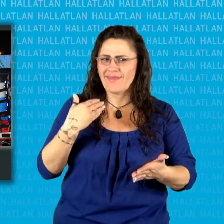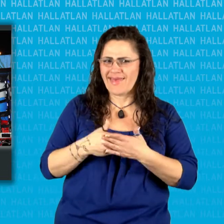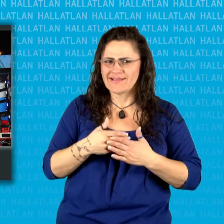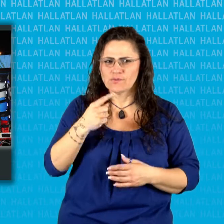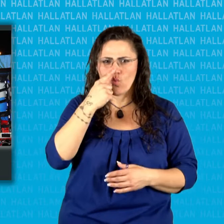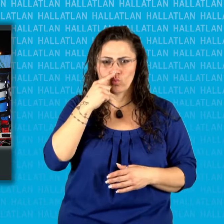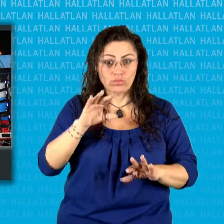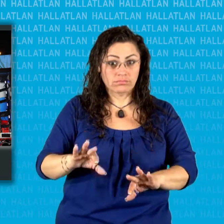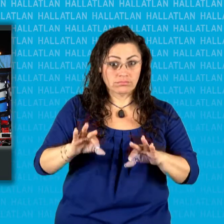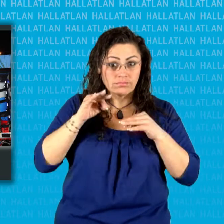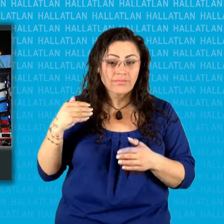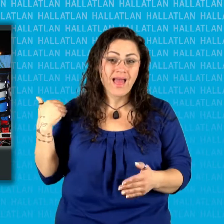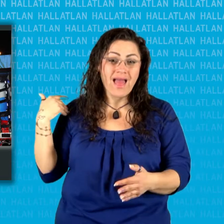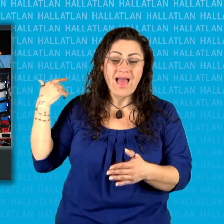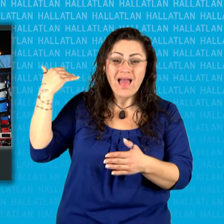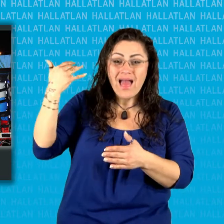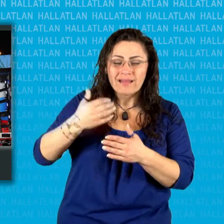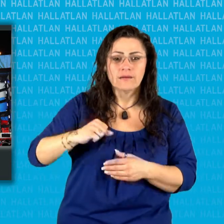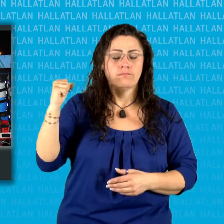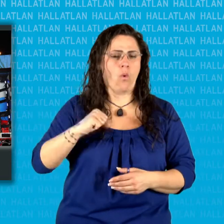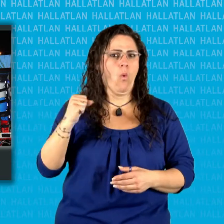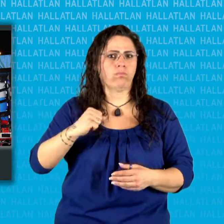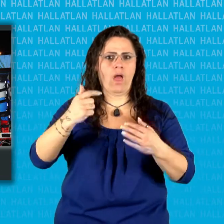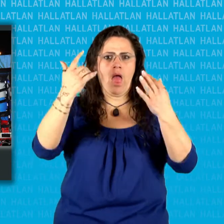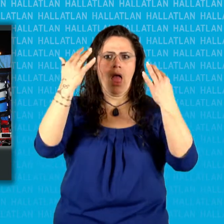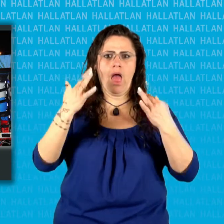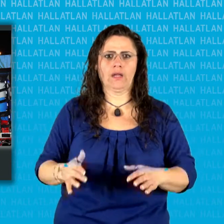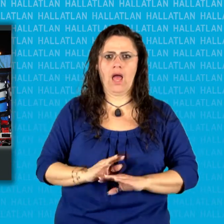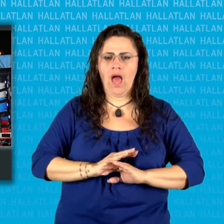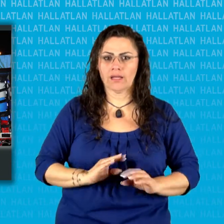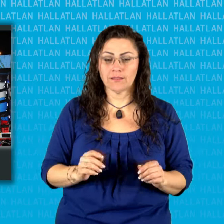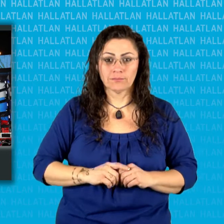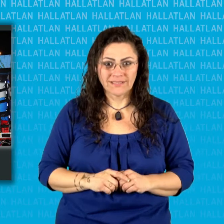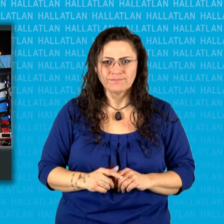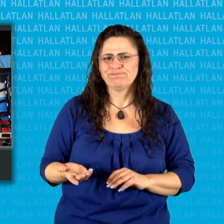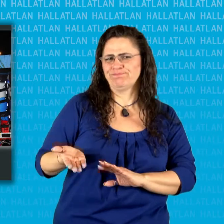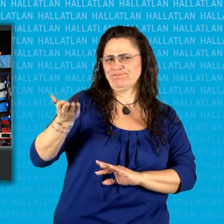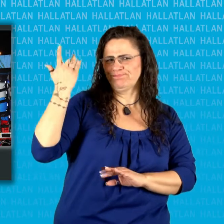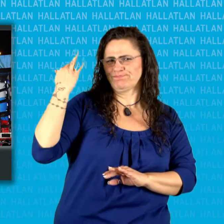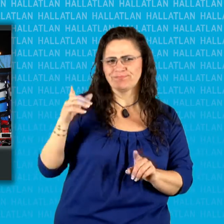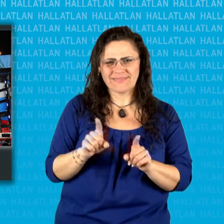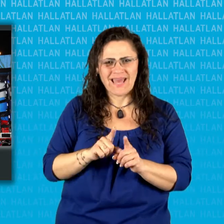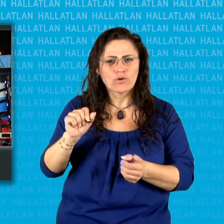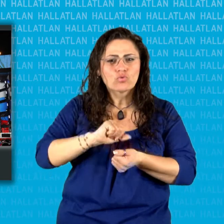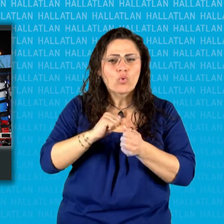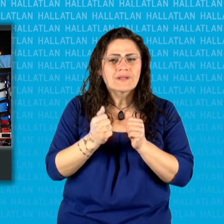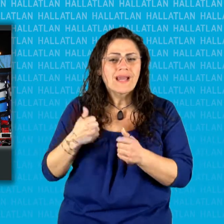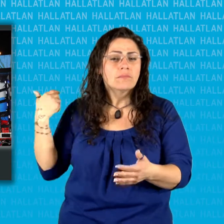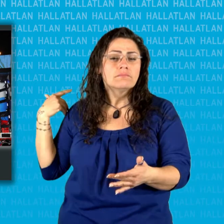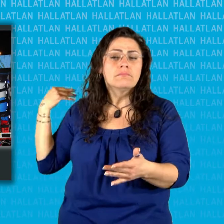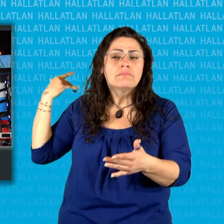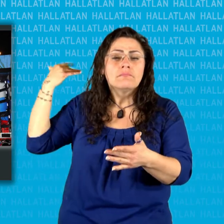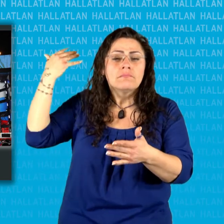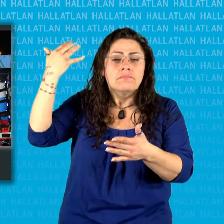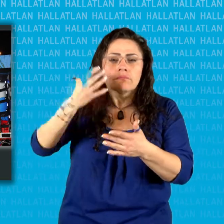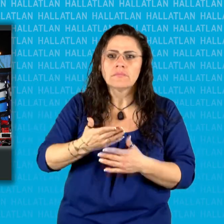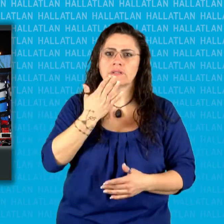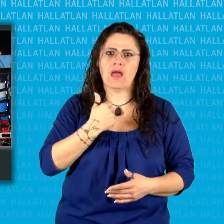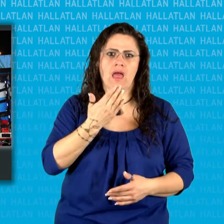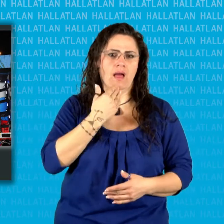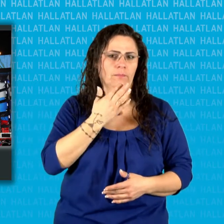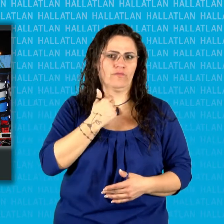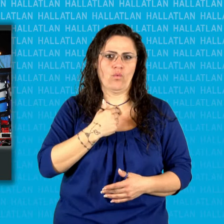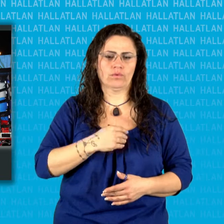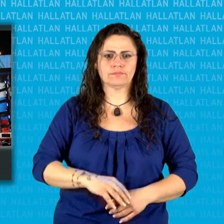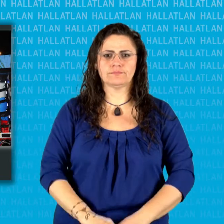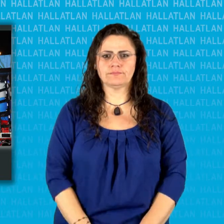Közölte, hogy ez "példa nélküli" eredmény az orosz választások történetében.